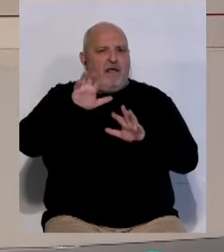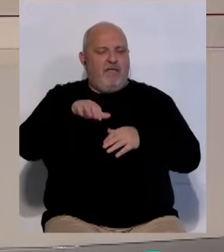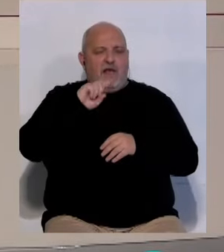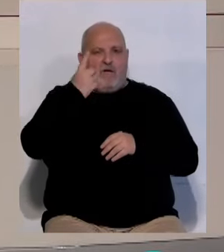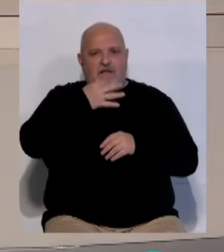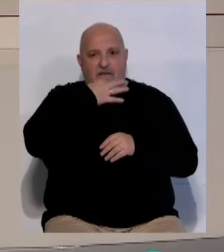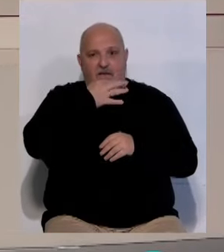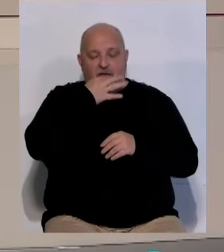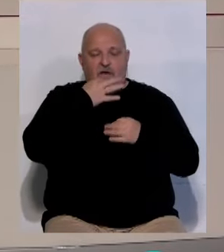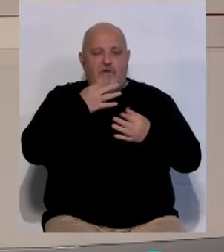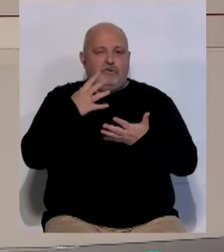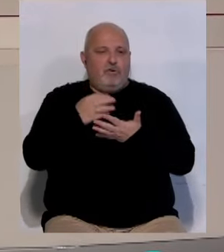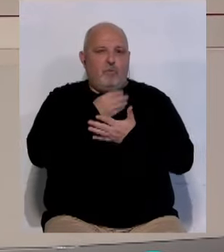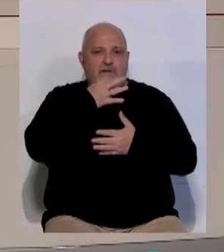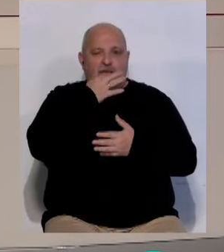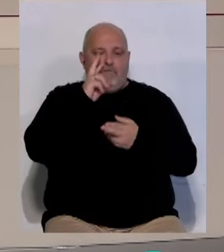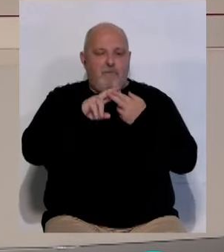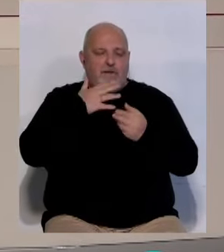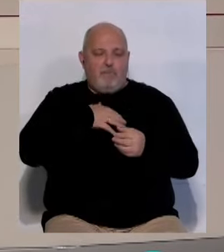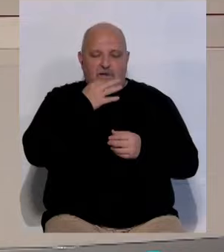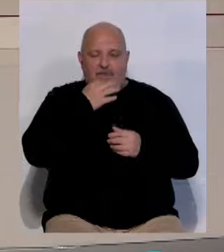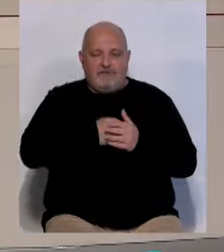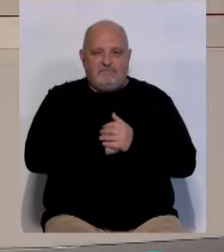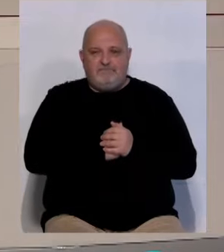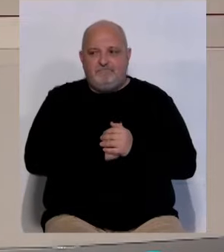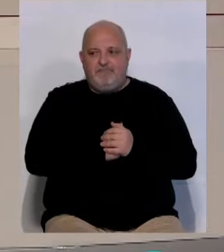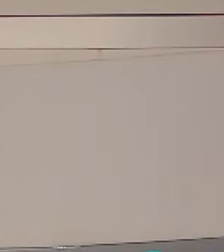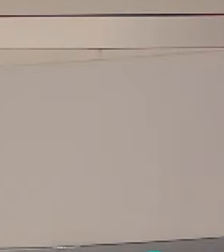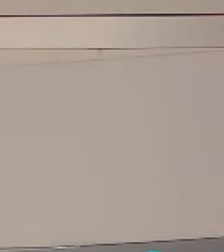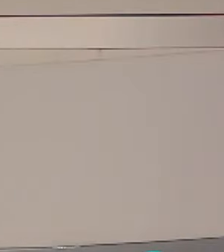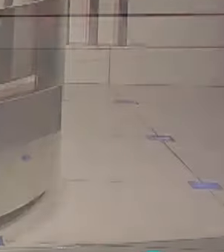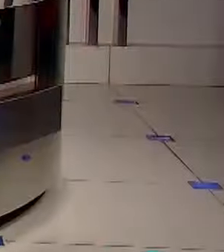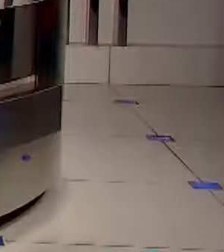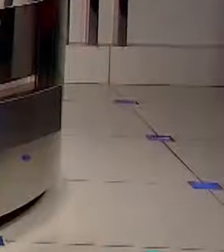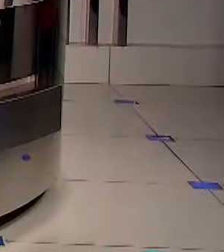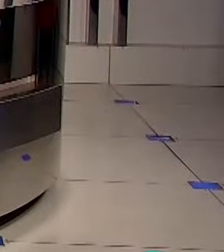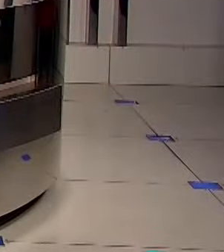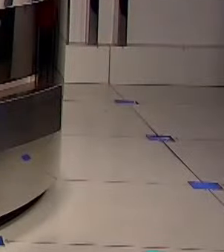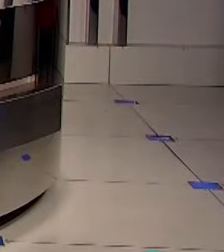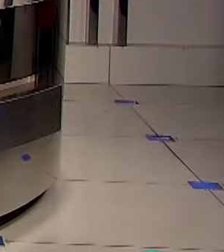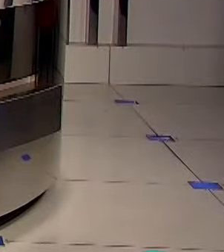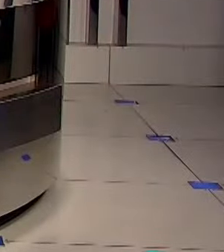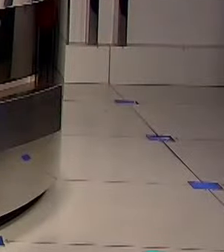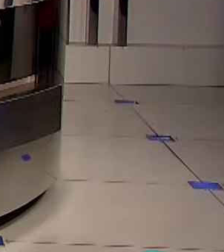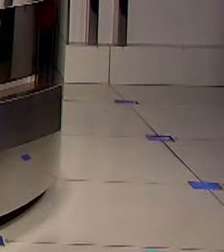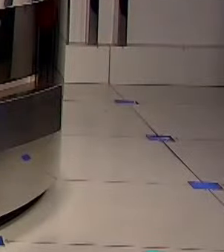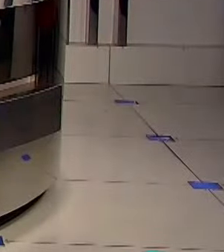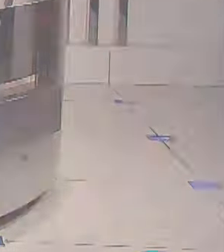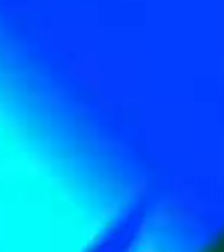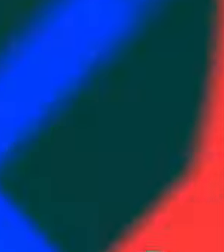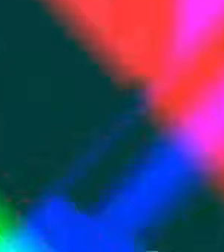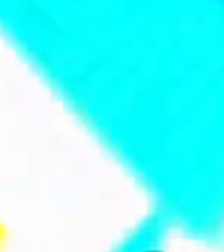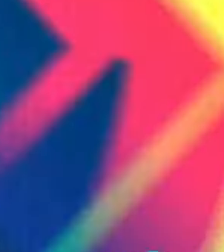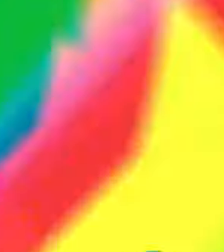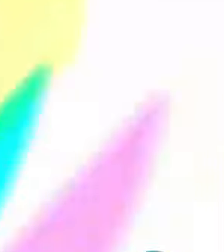mediodía como siempre gracias por su atención y muy buenas [Música]